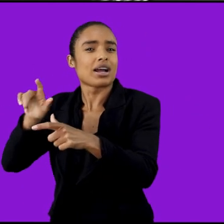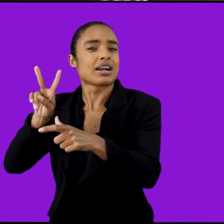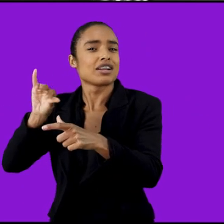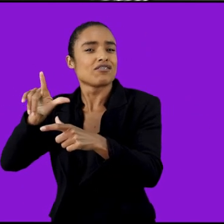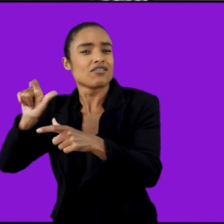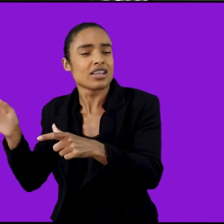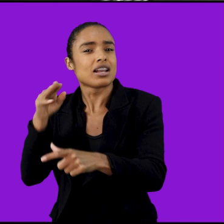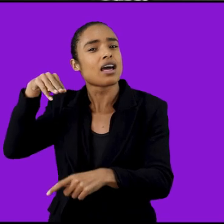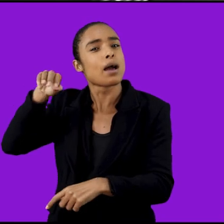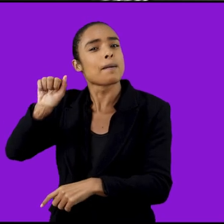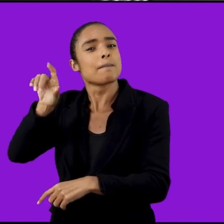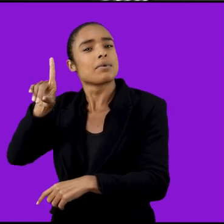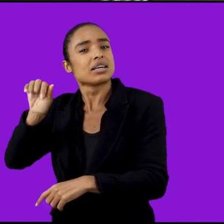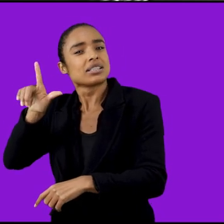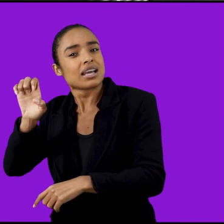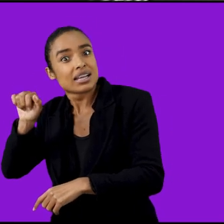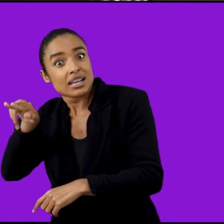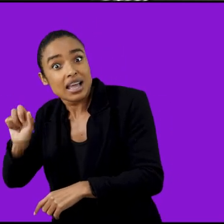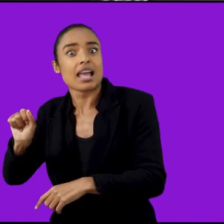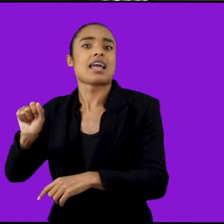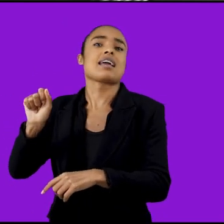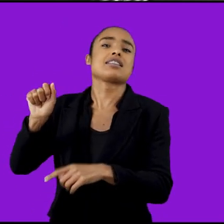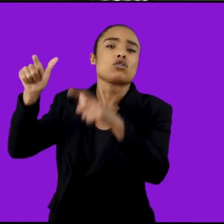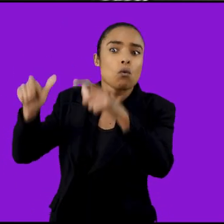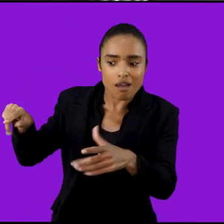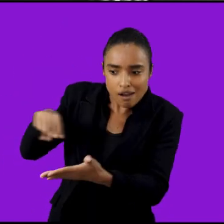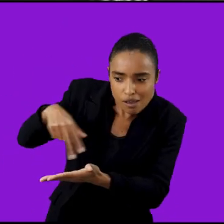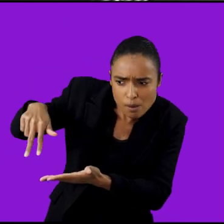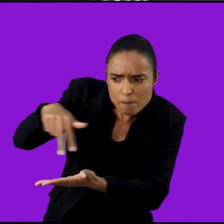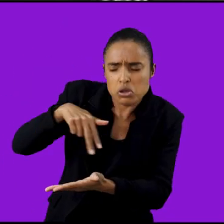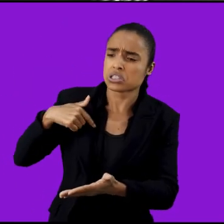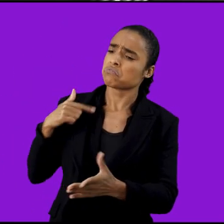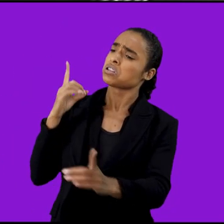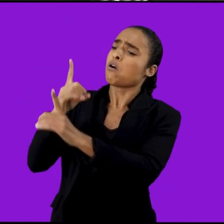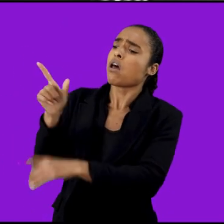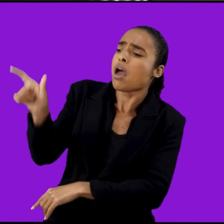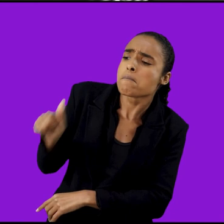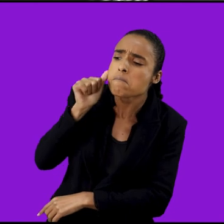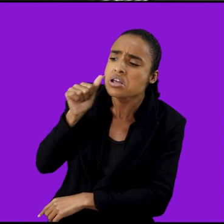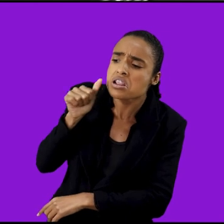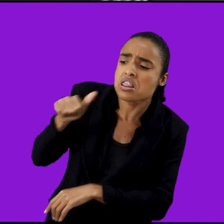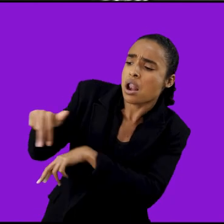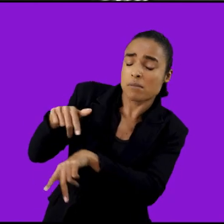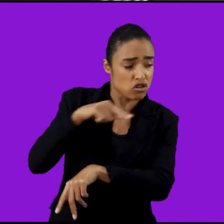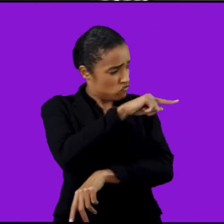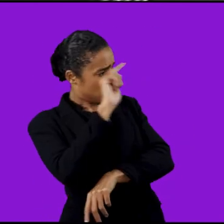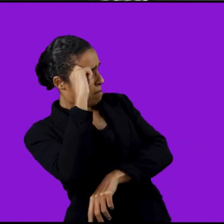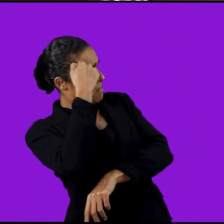Radial. Pro Clube da Cidade. Que aí eu encontrava as pretinhas. E as pretinhas falava “Ah, mas tu é preta”. E quando ela falava “tu é preta”. Eu falava: “Mas o que isso